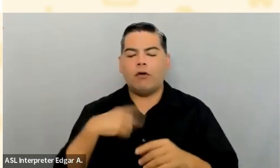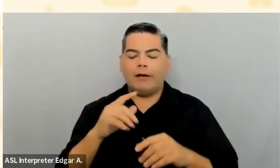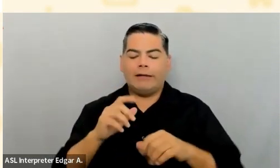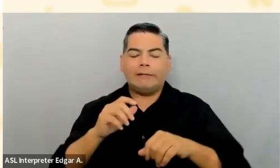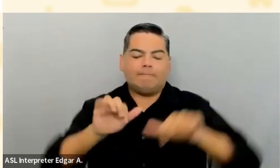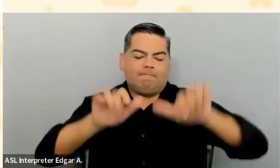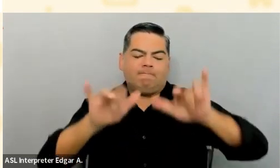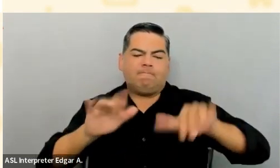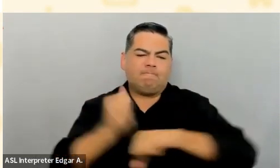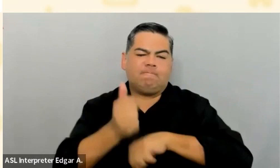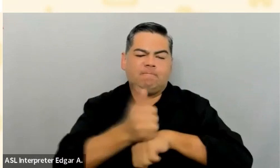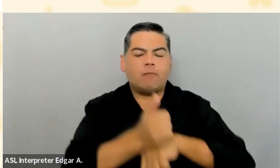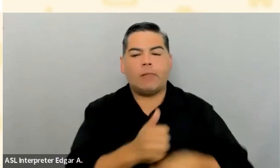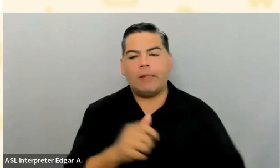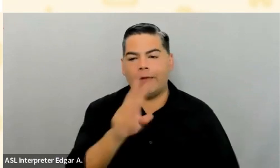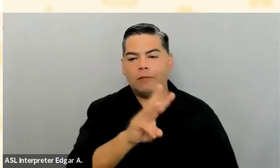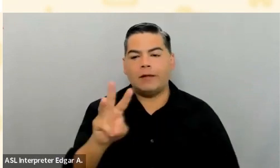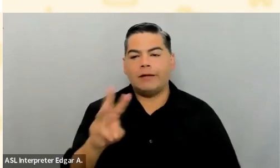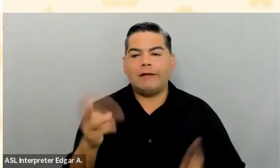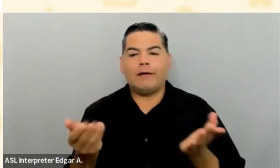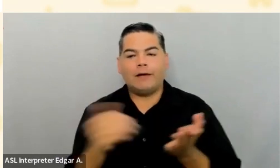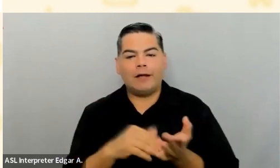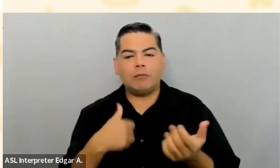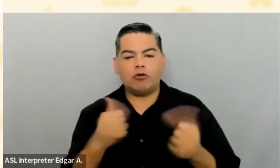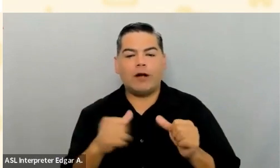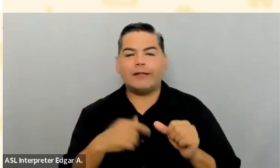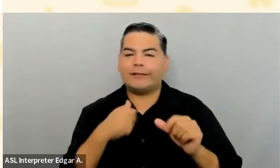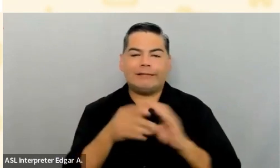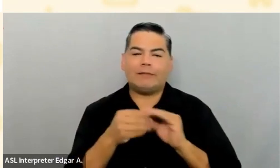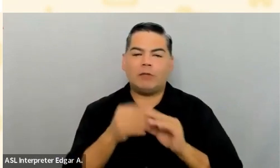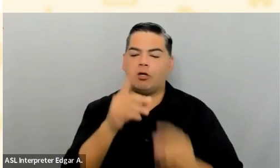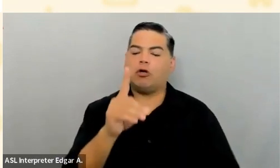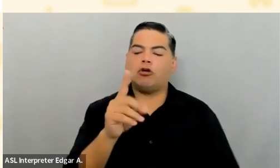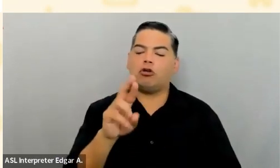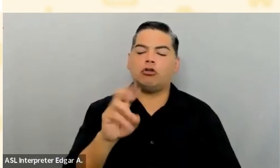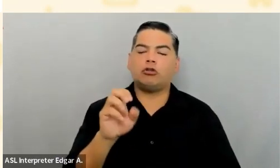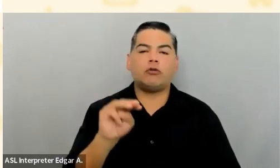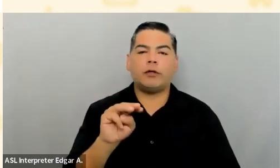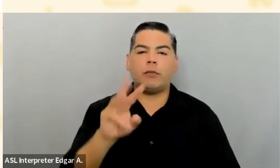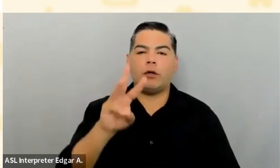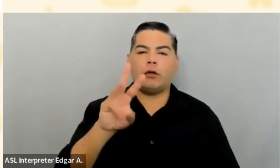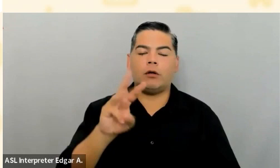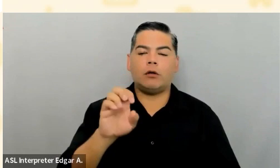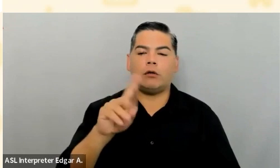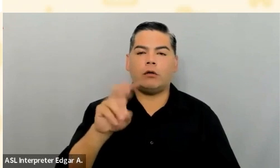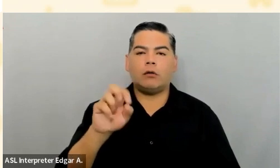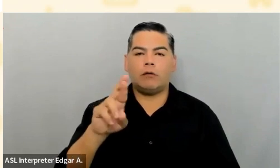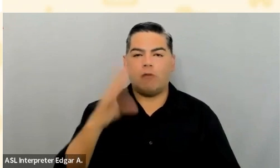Y nuevamente, intento no mencionar Dreamweaver porque todos sabemos que a veces las herramientas no siempre crean un buen sitio web